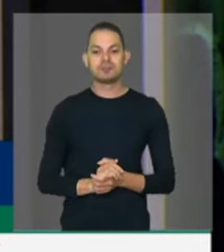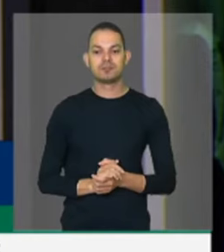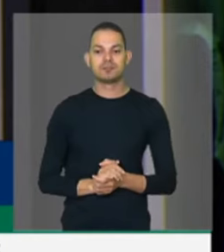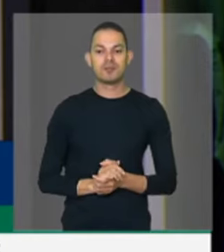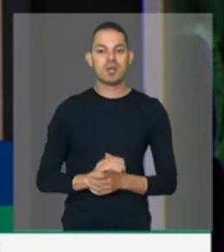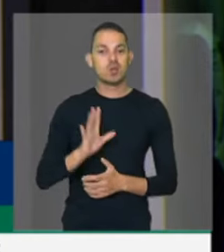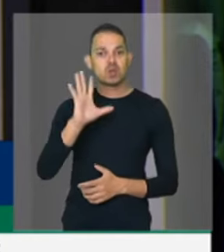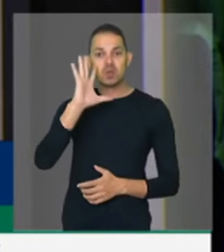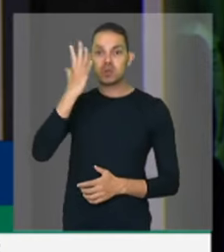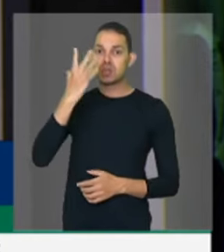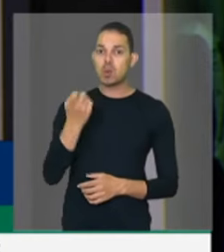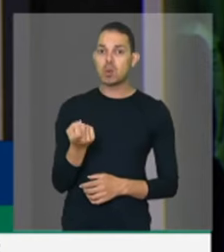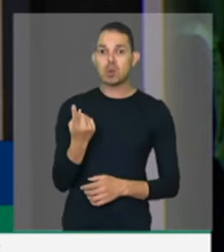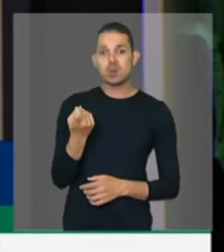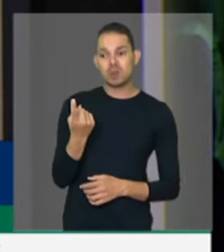SOLUÇÃO. E QUE O PRESIDENTE